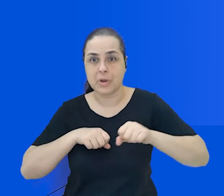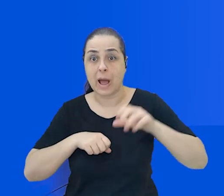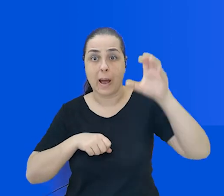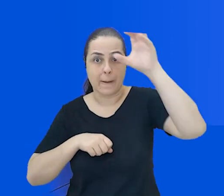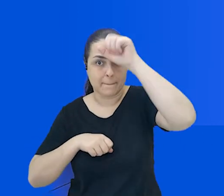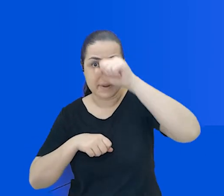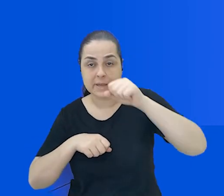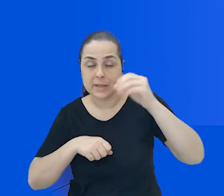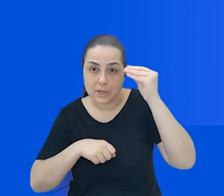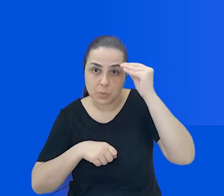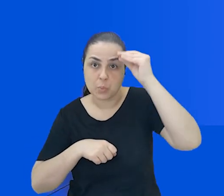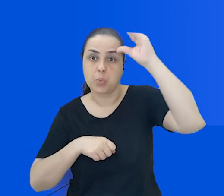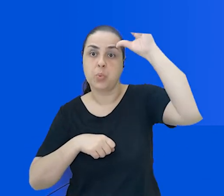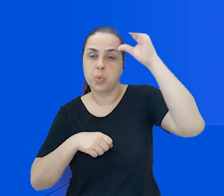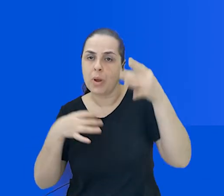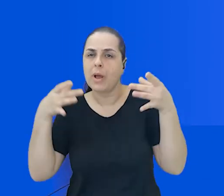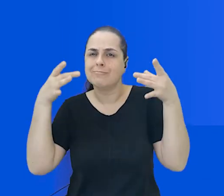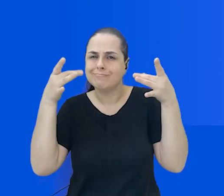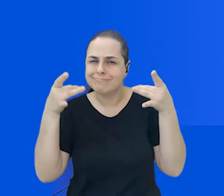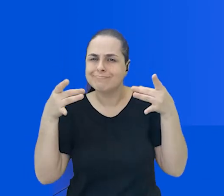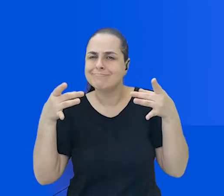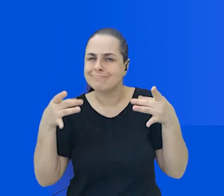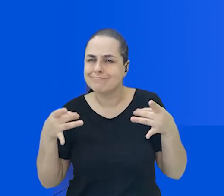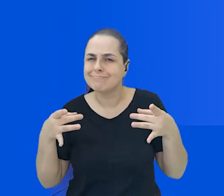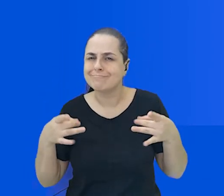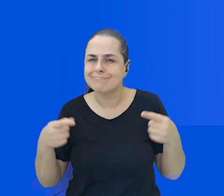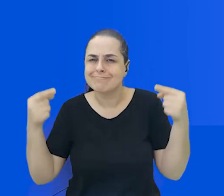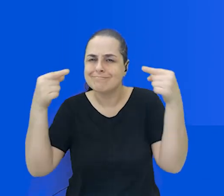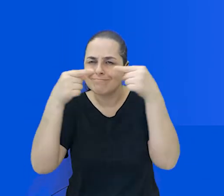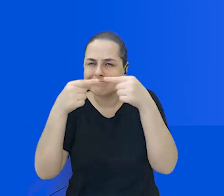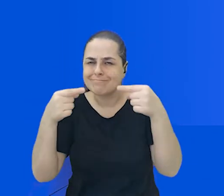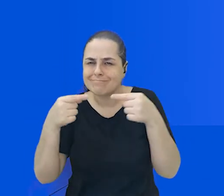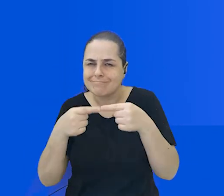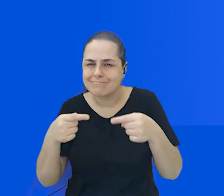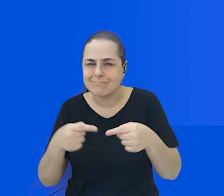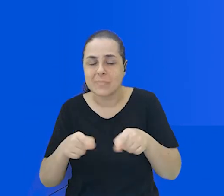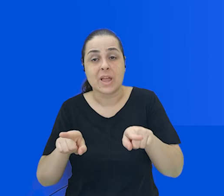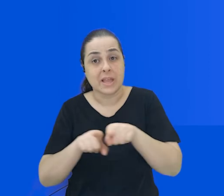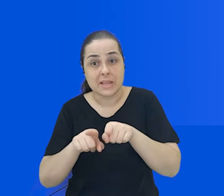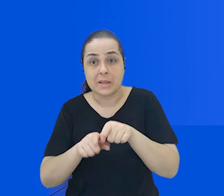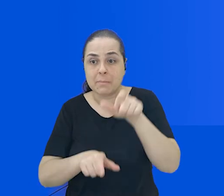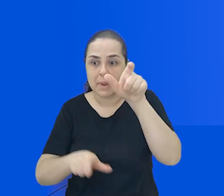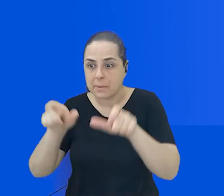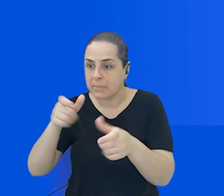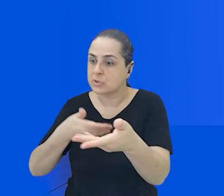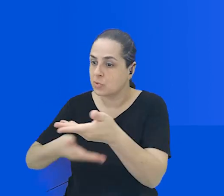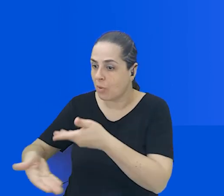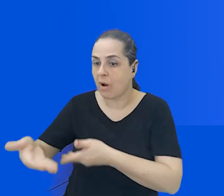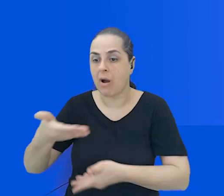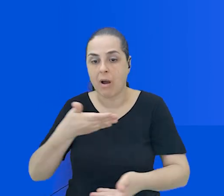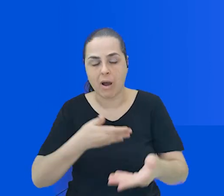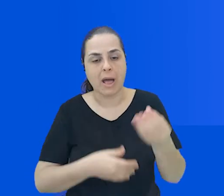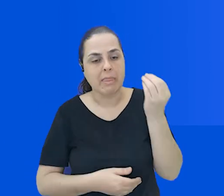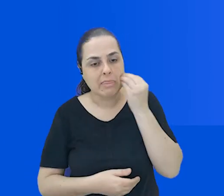as coisas e a gente vai de alguma forma, ao se socializar e tentar se enquadrar, a gente acaba